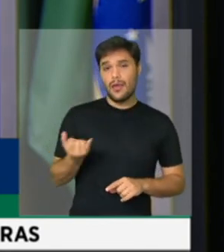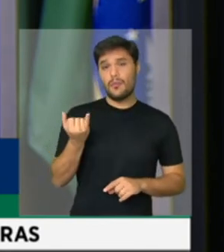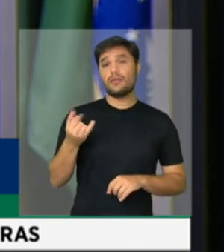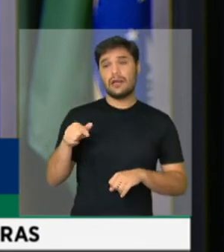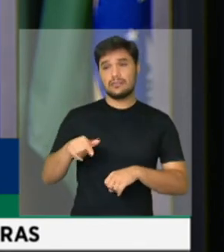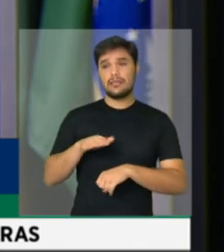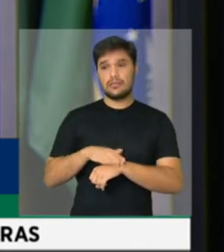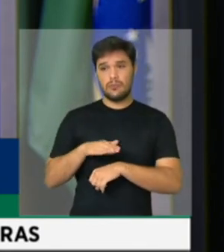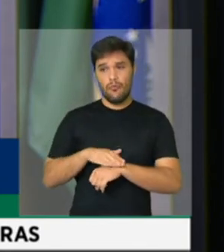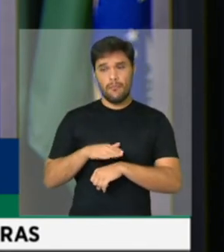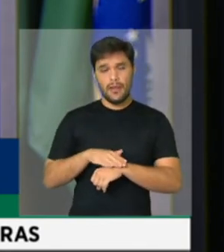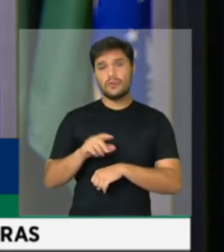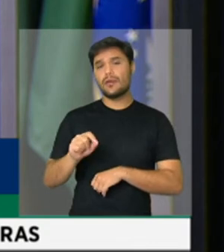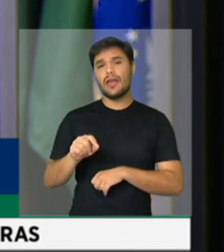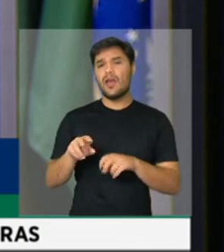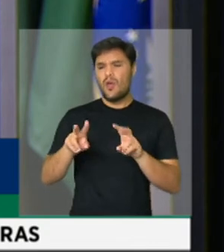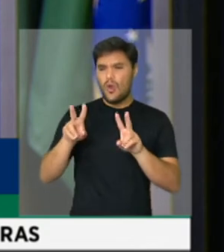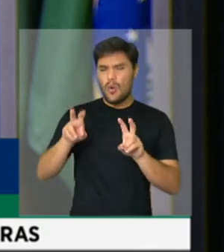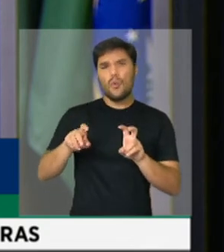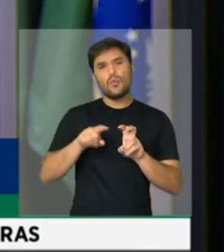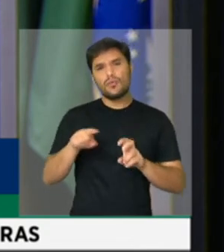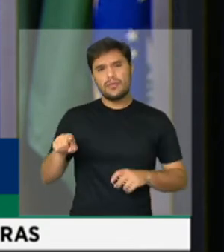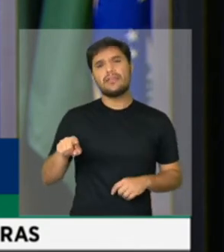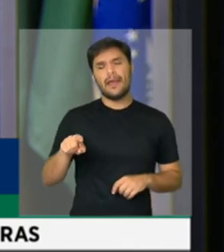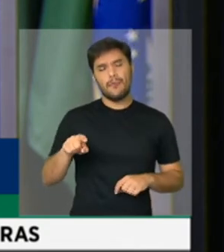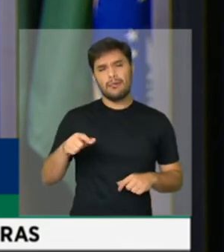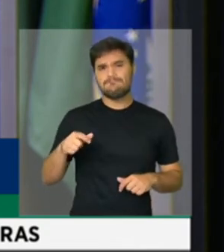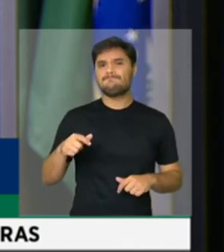TER ACOLHIDO AS EMENDAS POR MIM APRESENTADA AO RELATÓRIO.